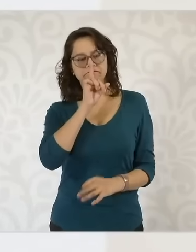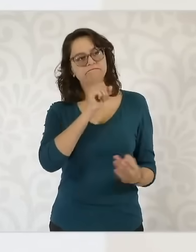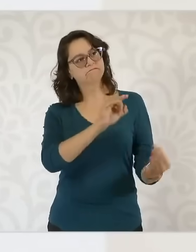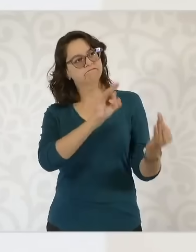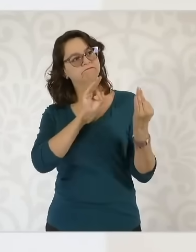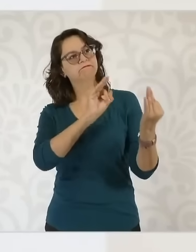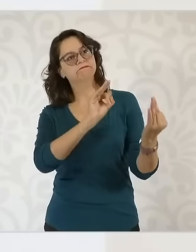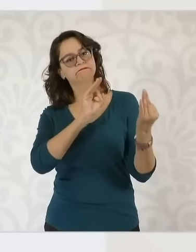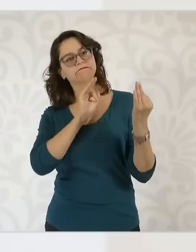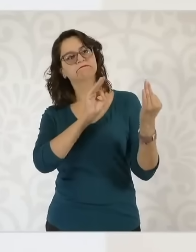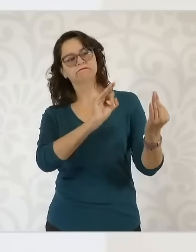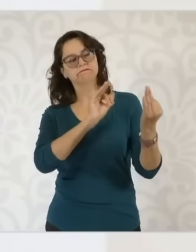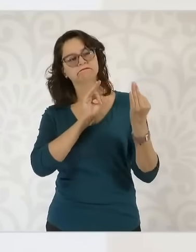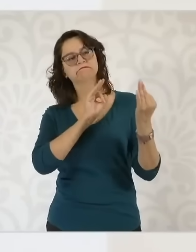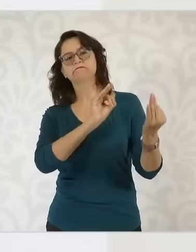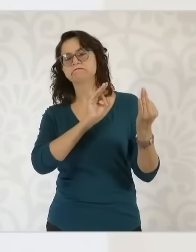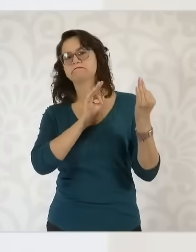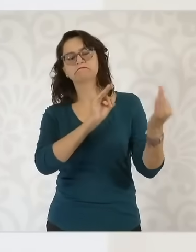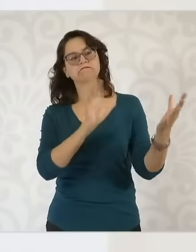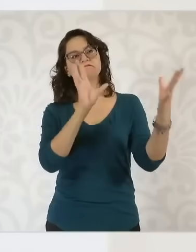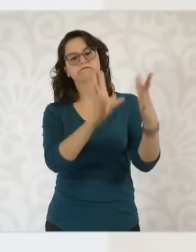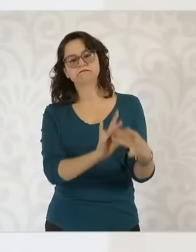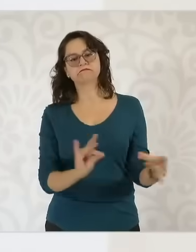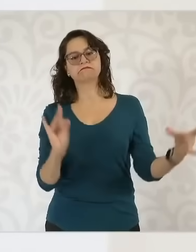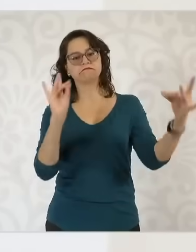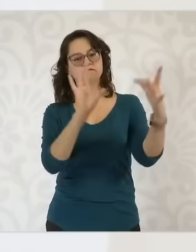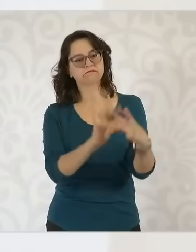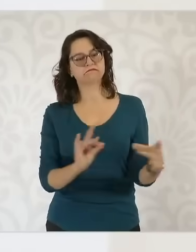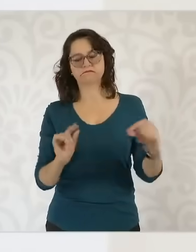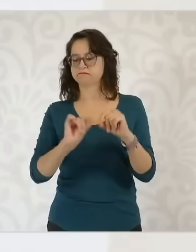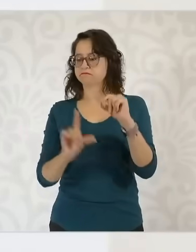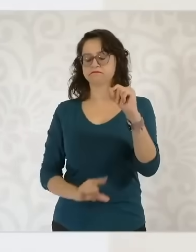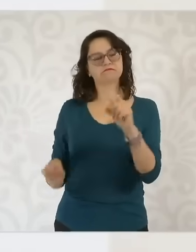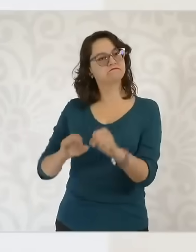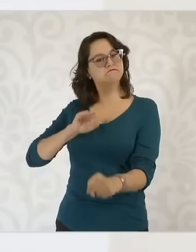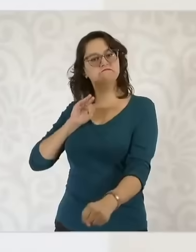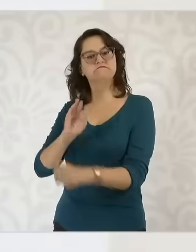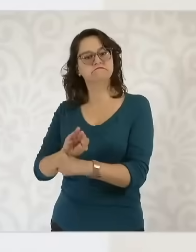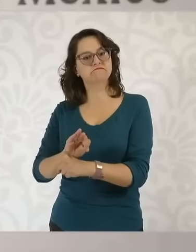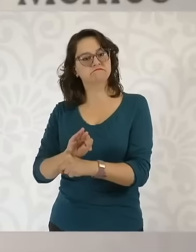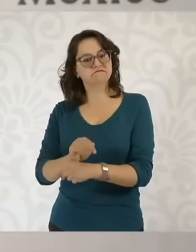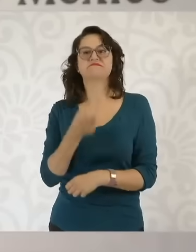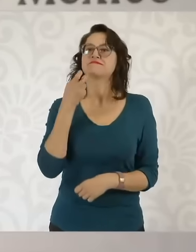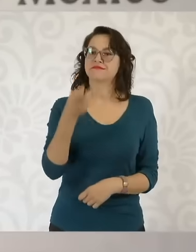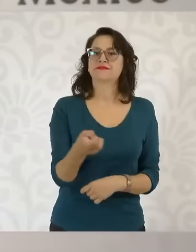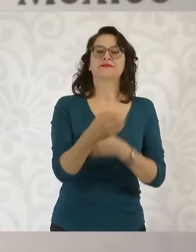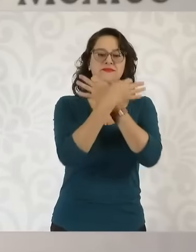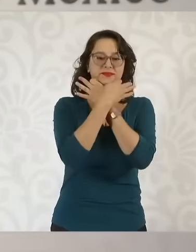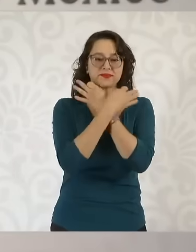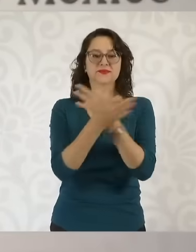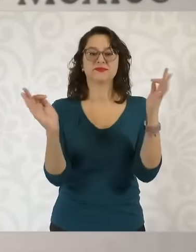nuestros principios. Entonces, pues esto es lo que podemos decirles. Contestamos sus preguntas